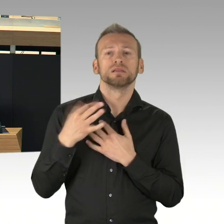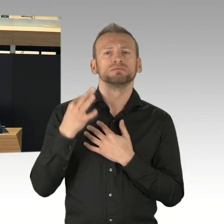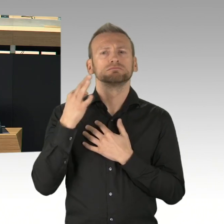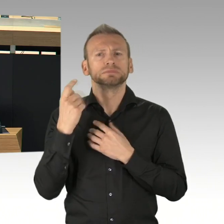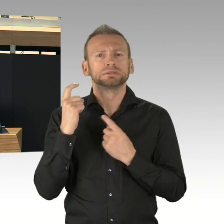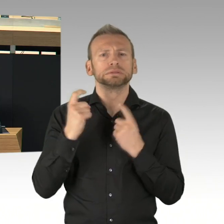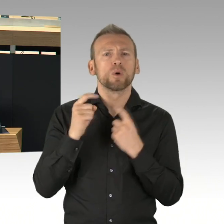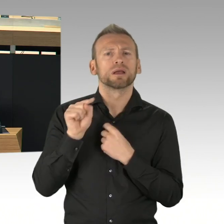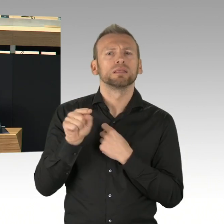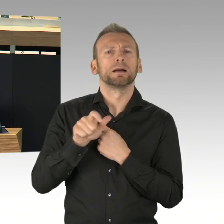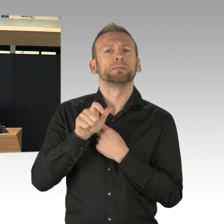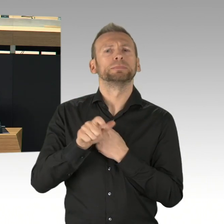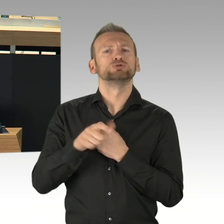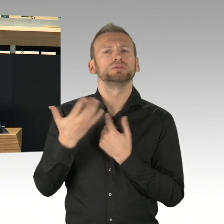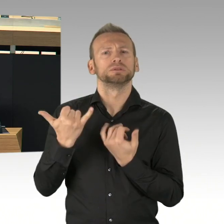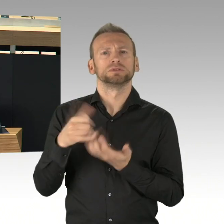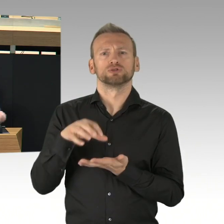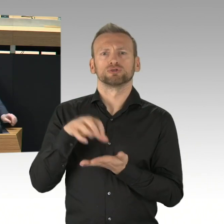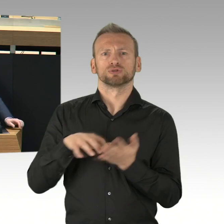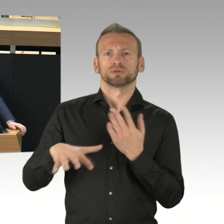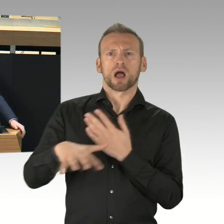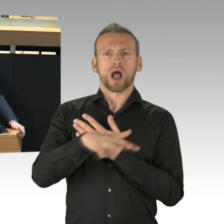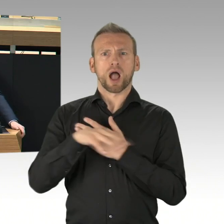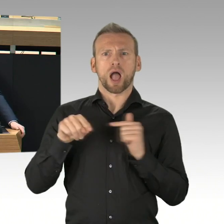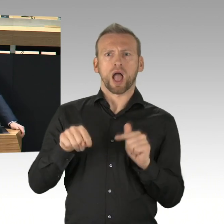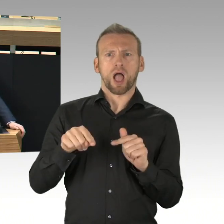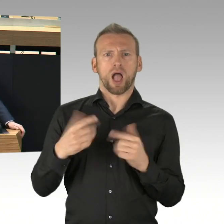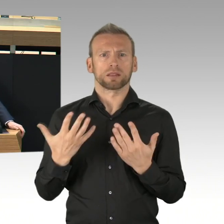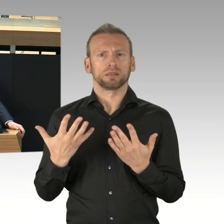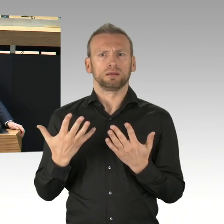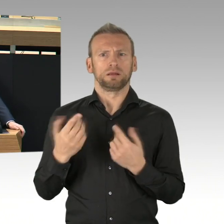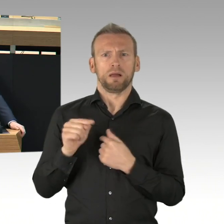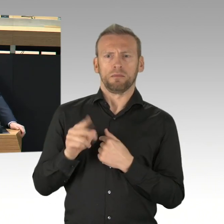Es ist richtig, dass Sie den Saal verlassen, Frau Schmidberger, Sie sollten besser zuhören, kommen Sie wieder rein.